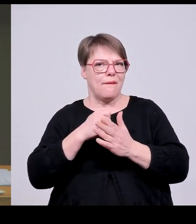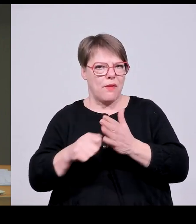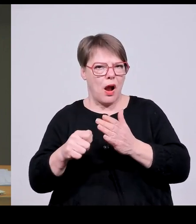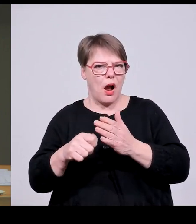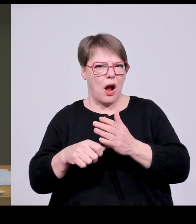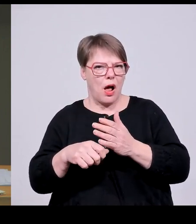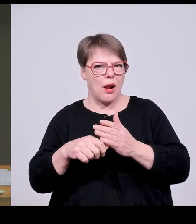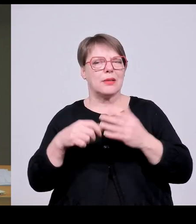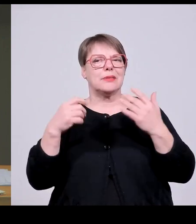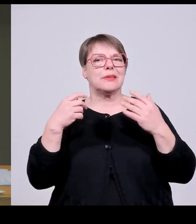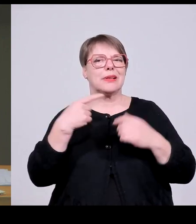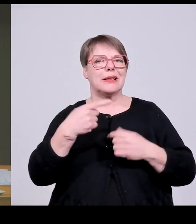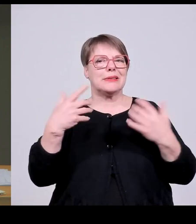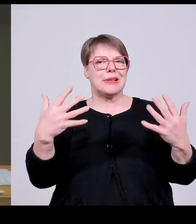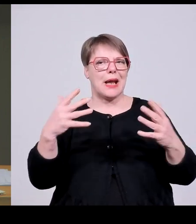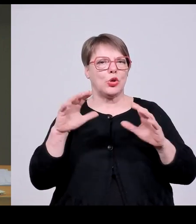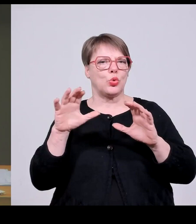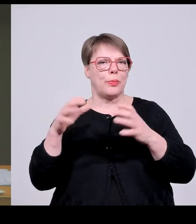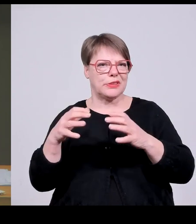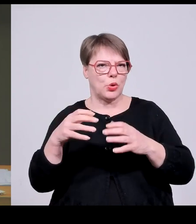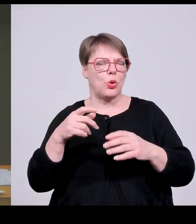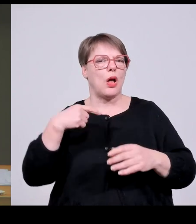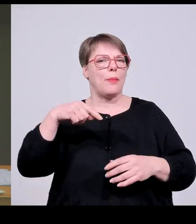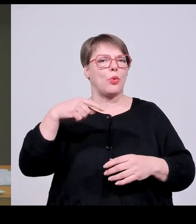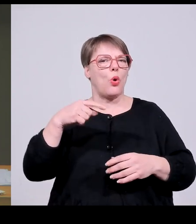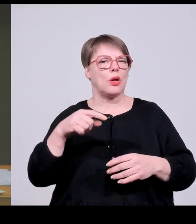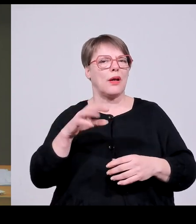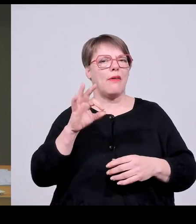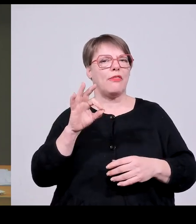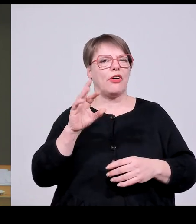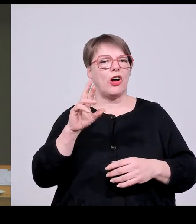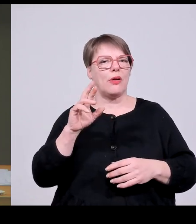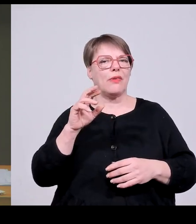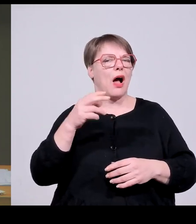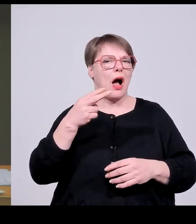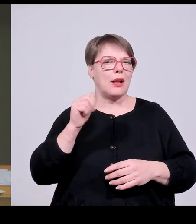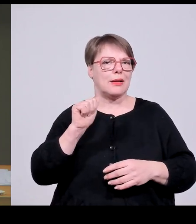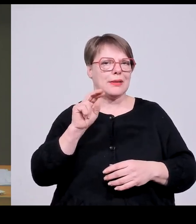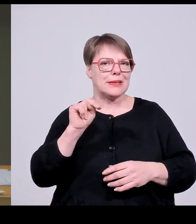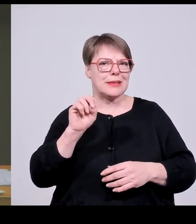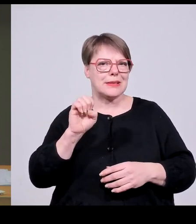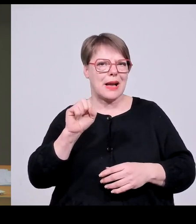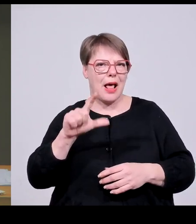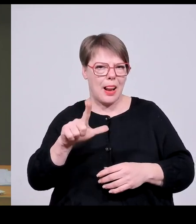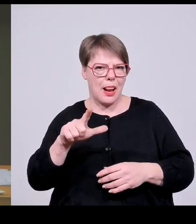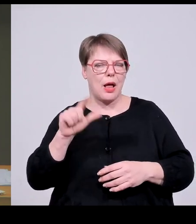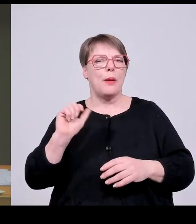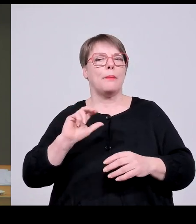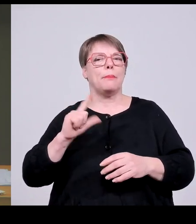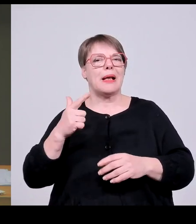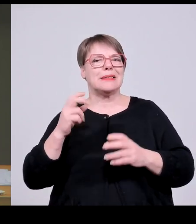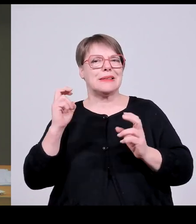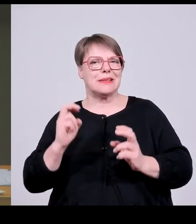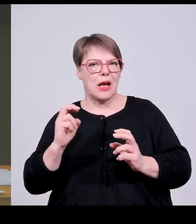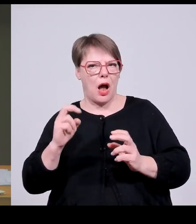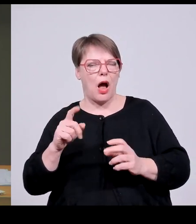Antonin Brousek als stellvertretendes Mitglied, für das Kuratorium der Berliner Landeszentrale für politische Bildung, Abgeordneten Kasten